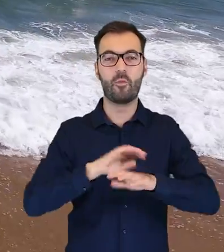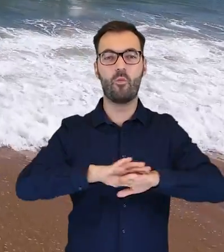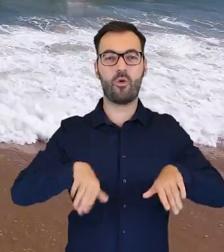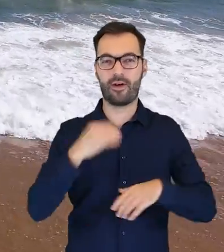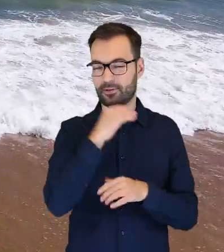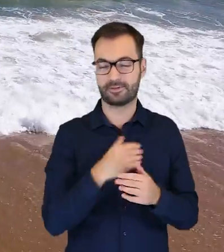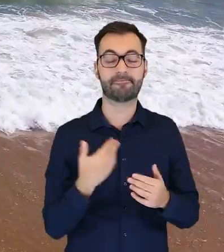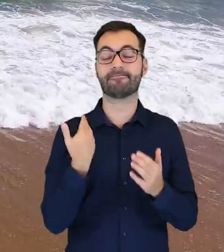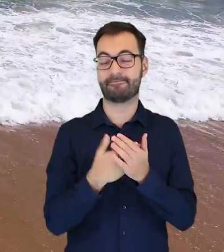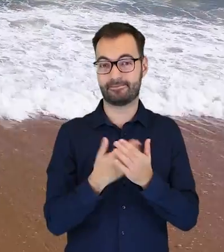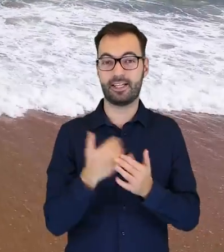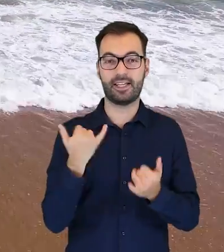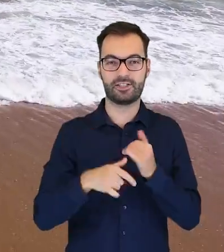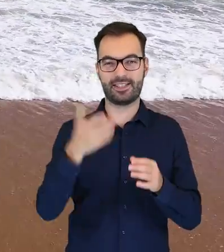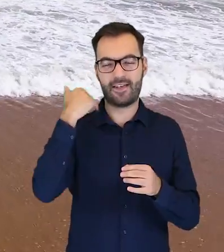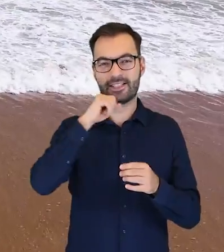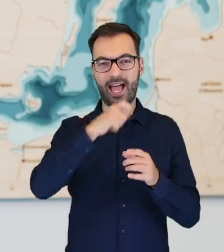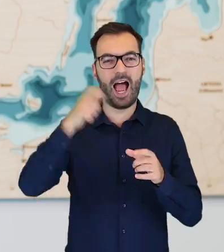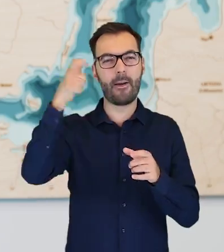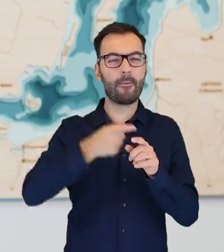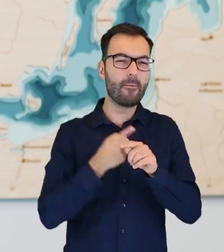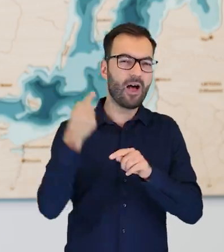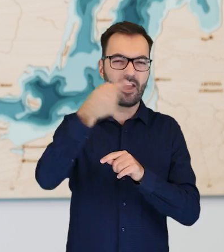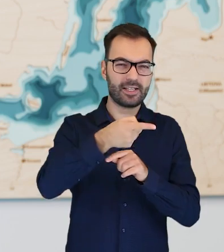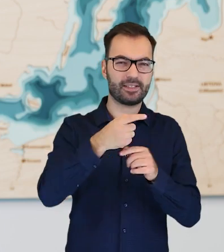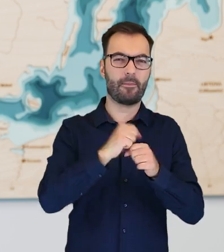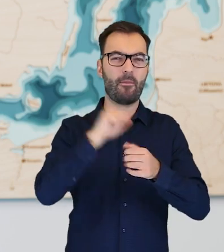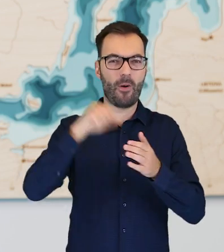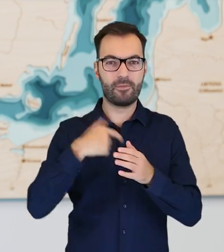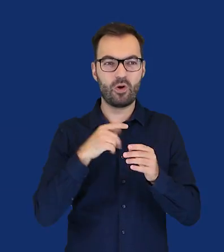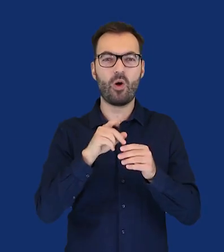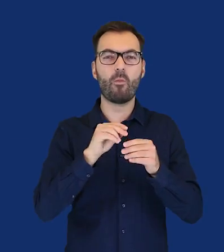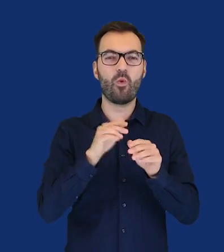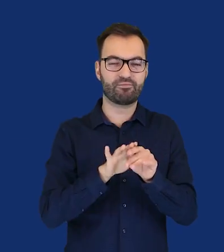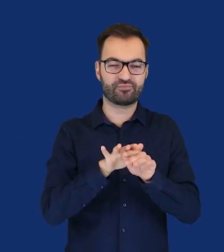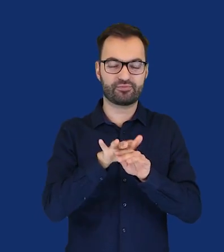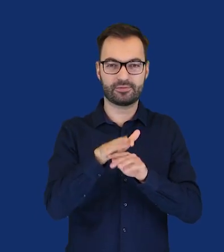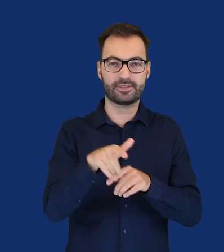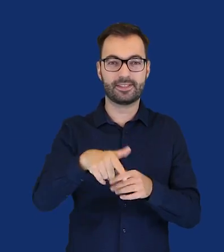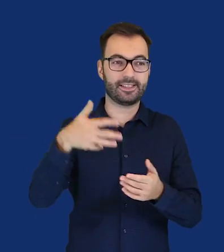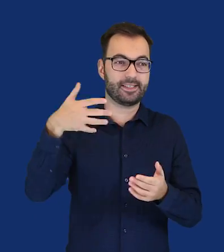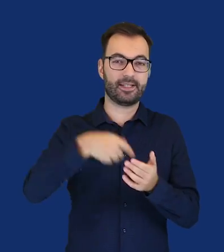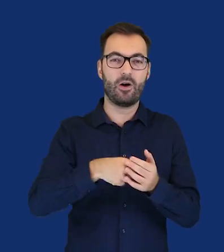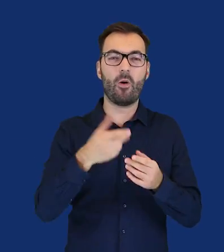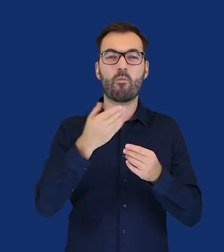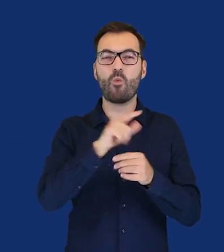ponieważ jeśli z tych pocisków nawet uwolniły się jakieś substancje, to znajdują się one w mule,